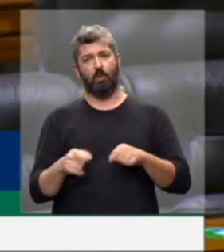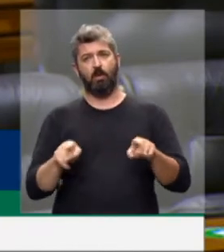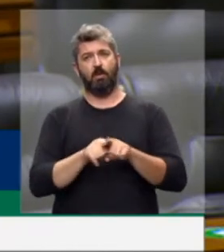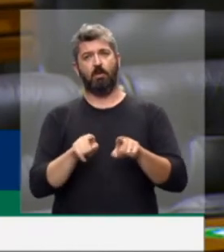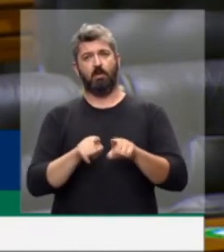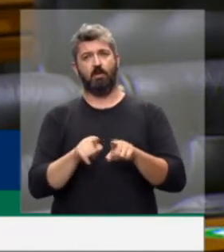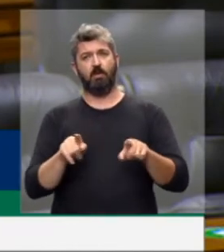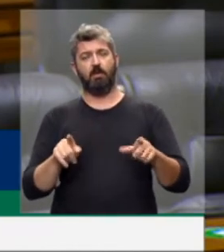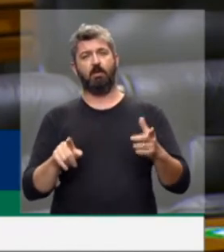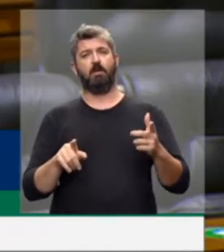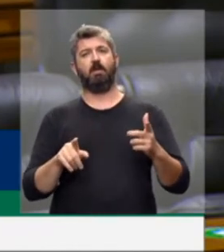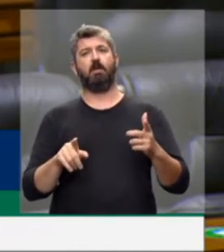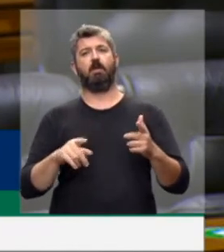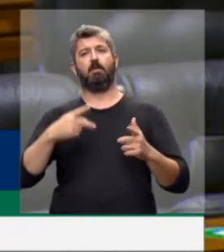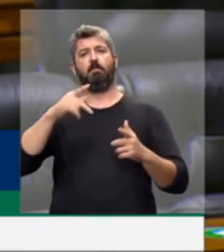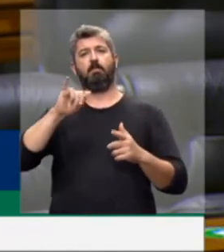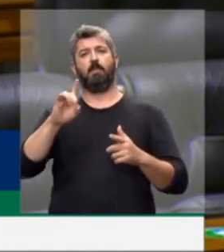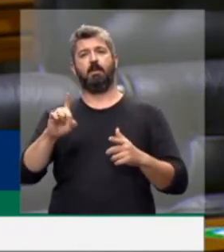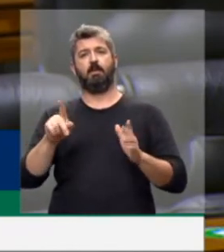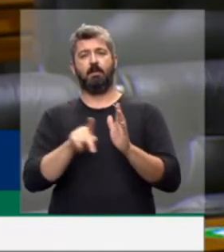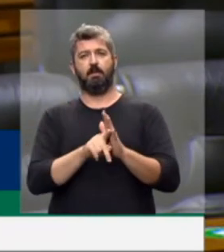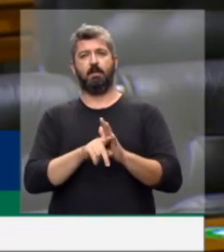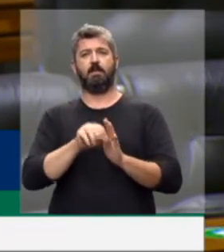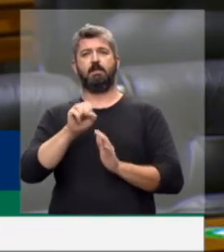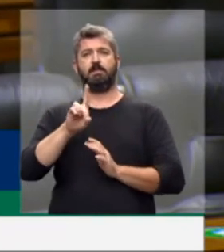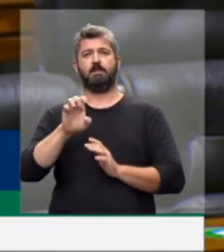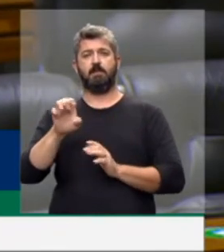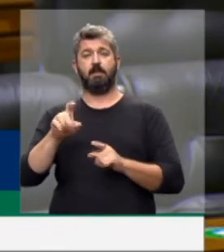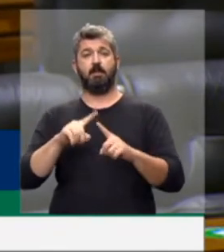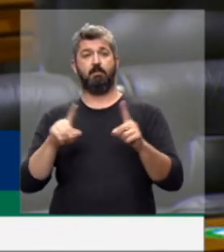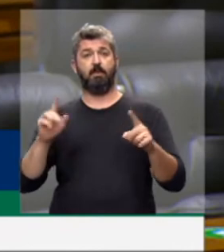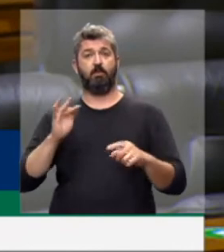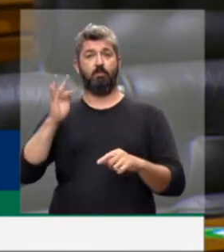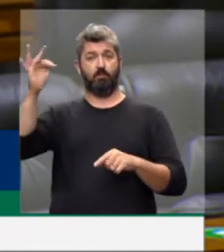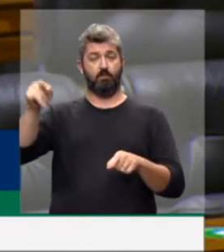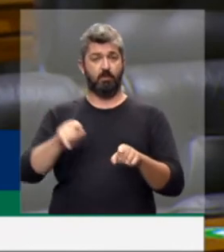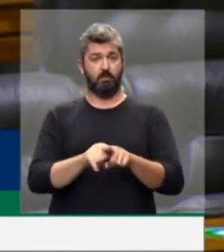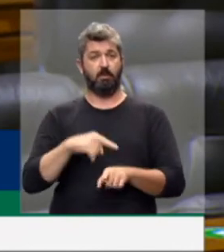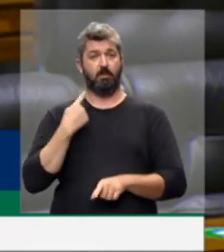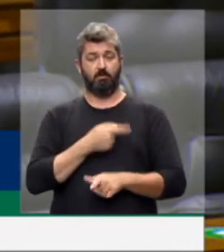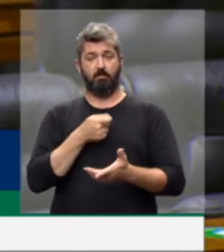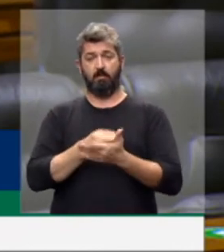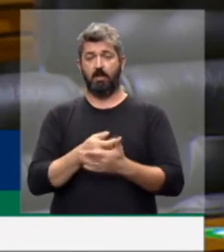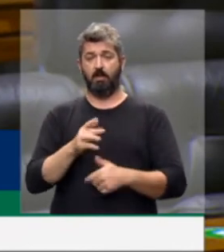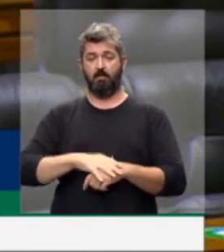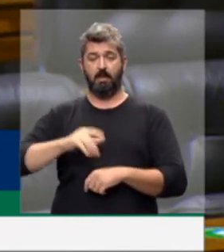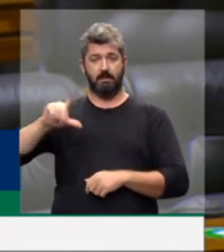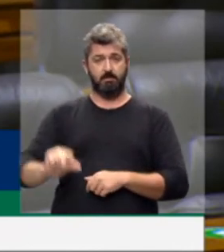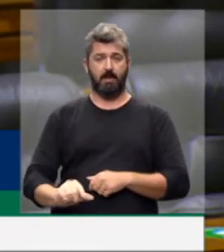ESTAVAM COBRANDO A MAIORIA ISSO VAI TRAZER DIMINUIÇÃO DA TARIFA NÃO AGORA SOMENTE DURANTE PERÍODO DE COVID OU ATÉ MESMO DA QUALIDADE DOS